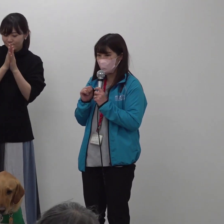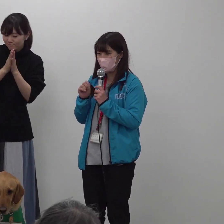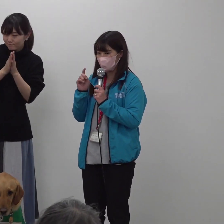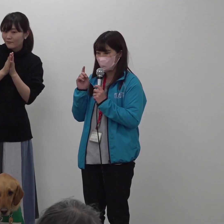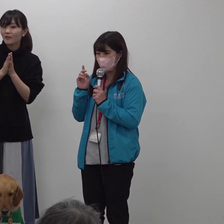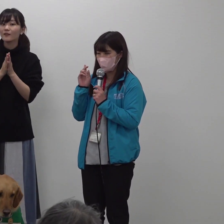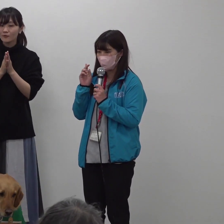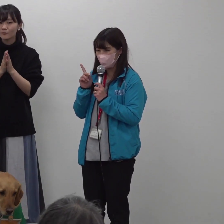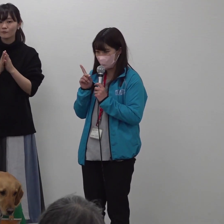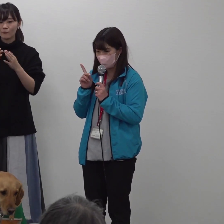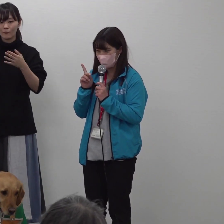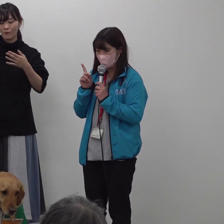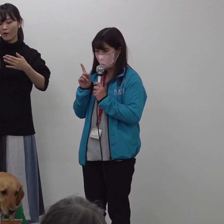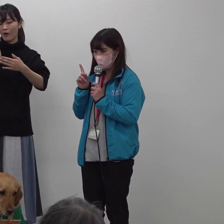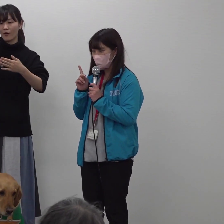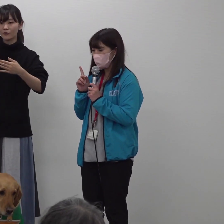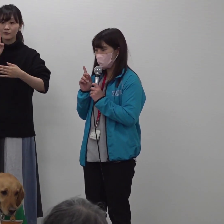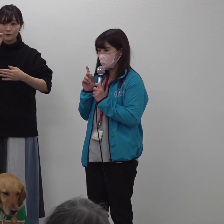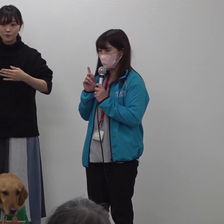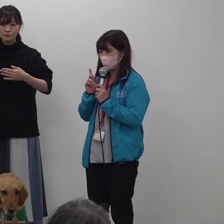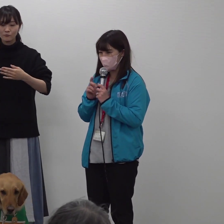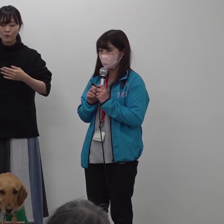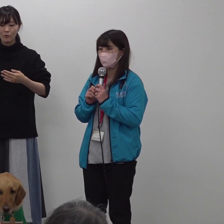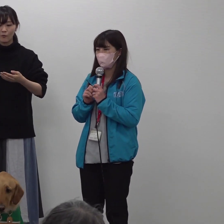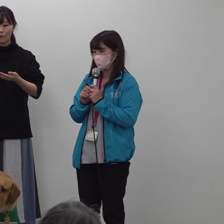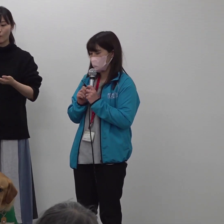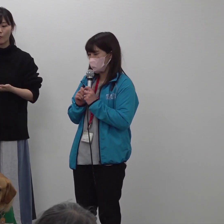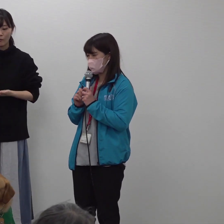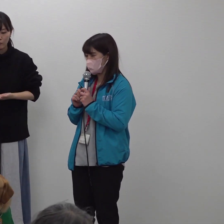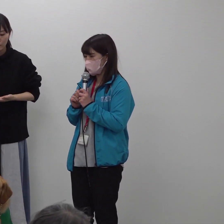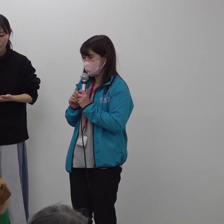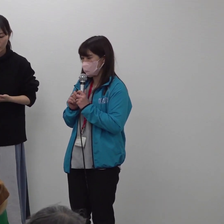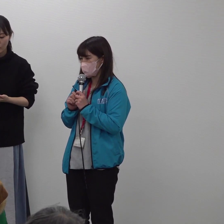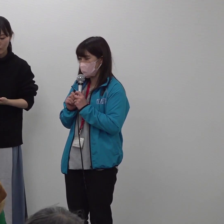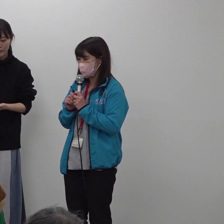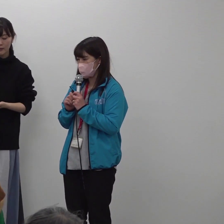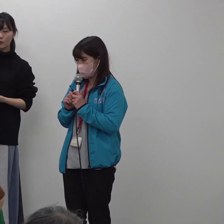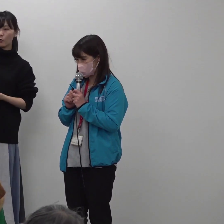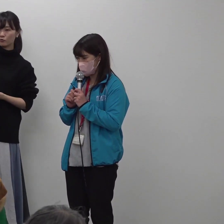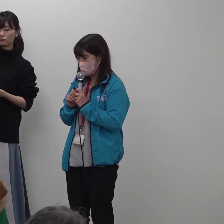今日はその中の一つ 落とした物を拾うというお仕事を紹介してもらおうと思います